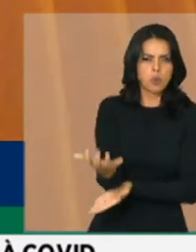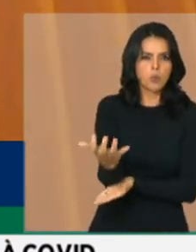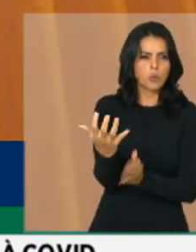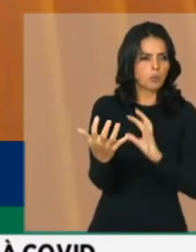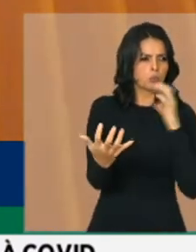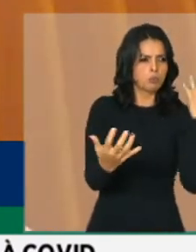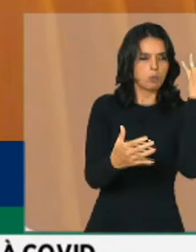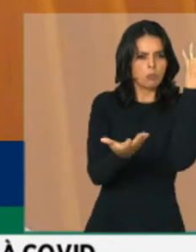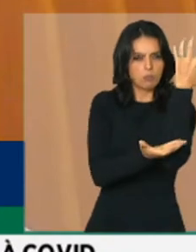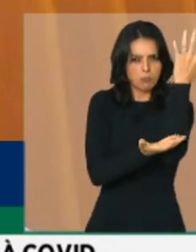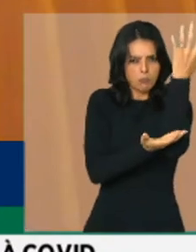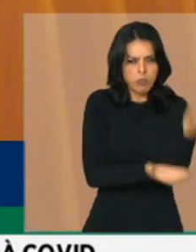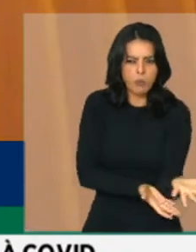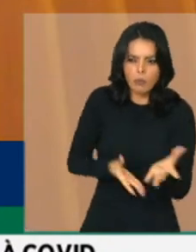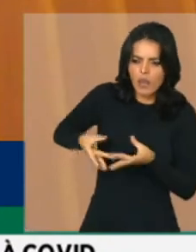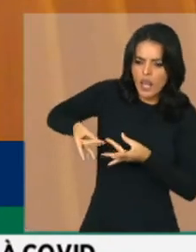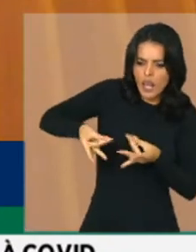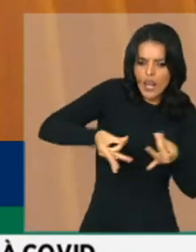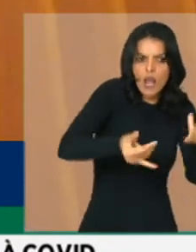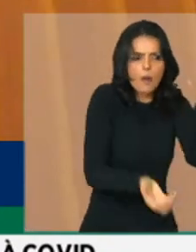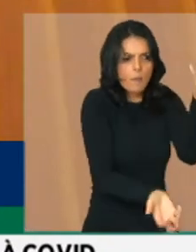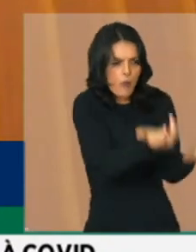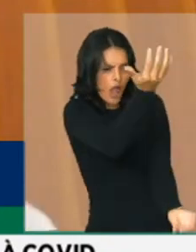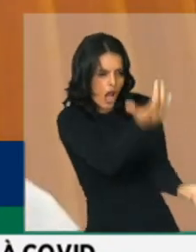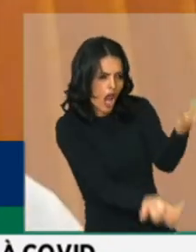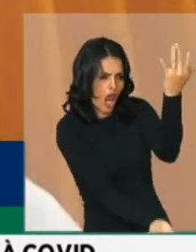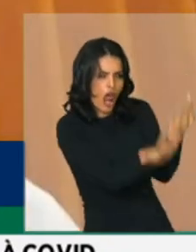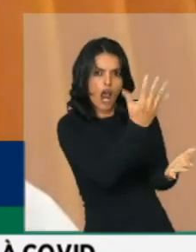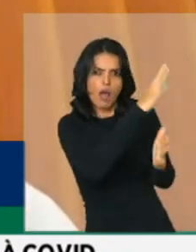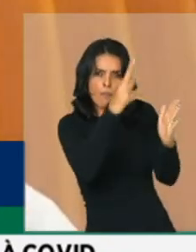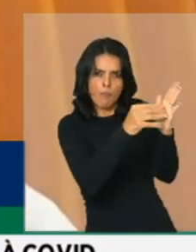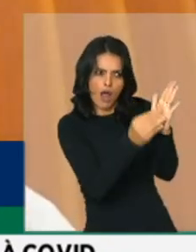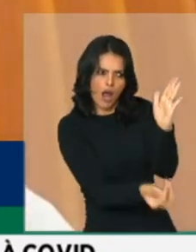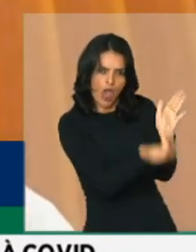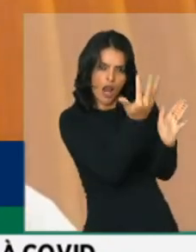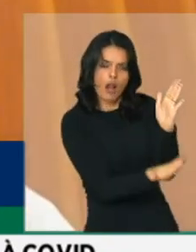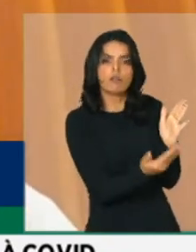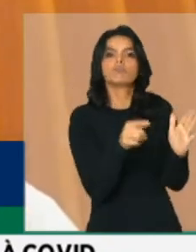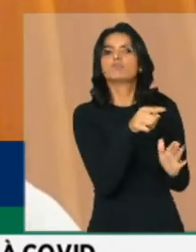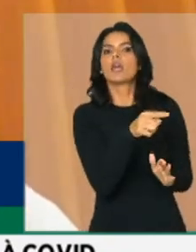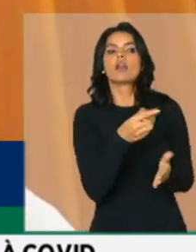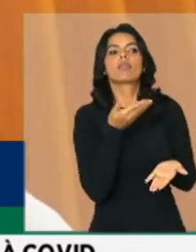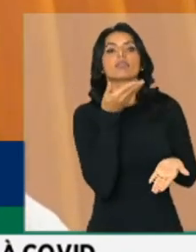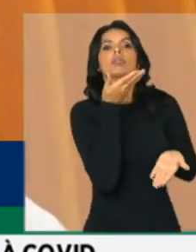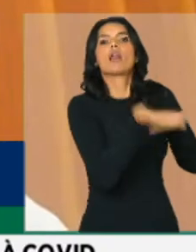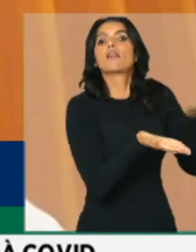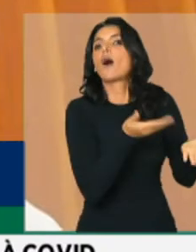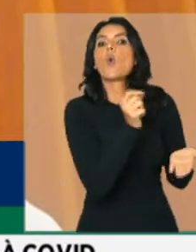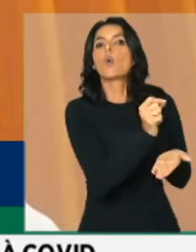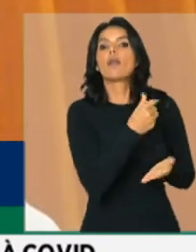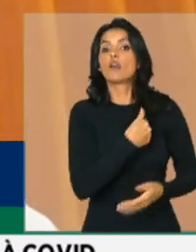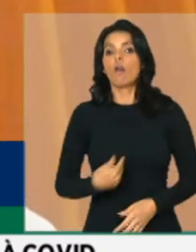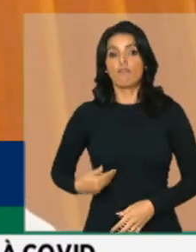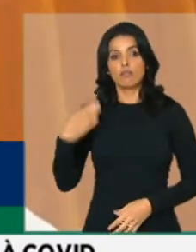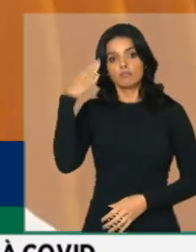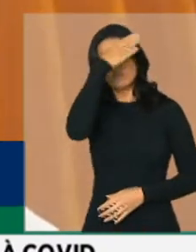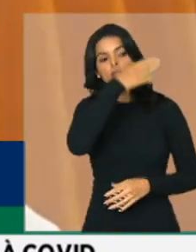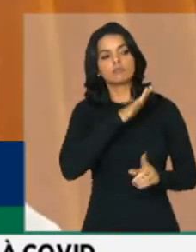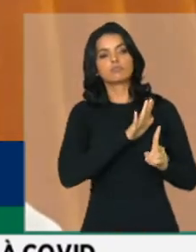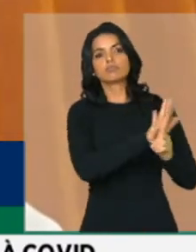JUNTO COM O PRESIDENTE, APOSTA NO QUADRO DOS CRIMES AMBIENTAIS, APOSTA NAQUILO QUE ELE MESMO CHAMOU DE LIBERAR, PASSAR A BOIADA ENQUANTO O